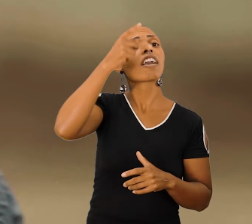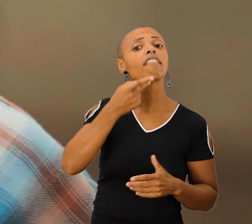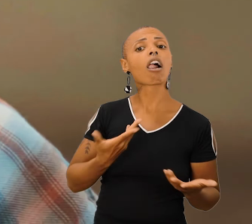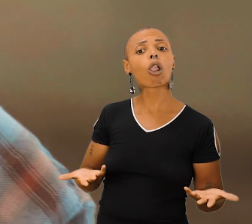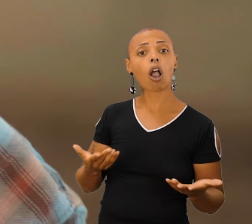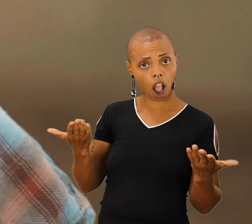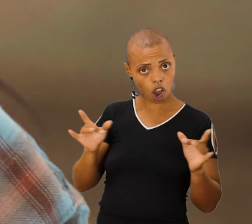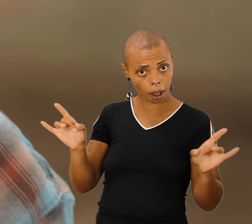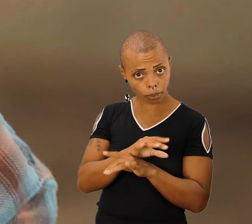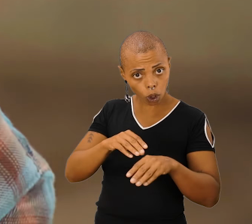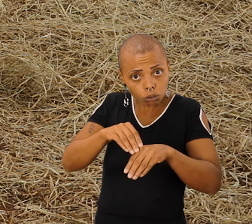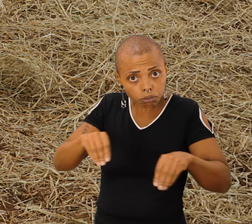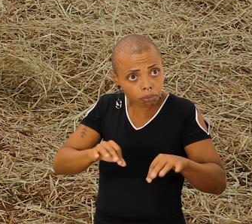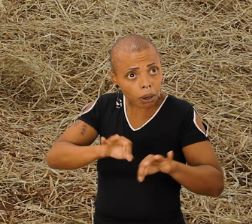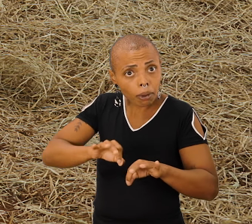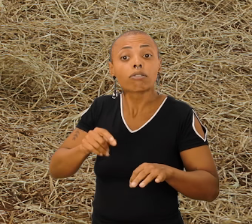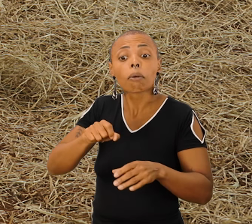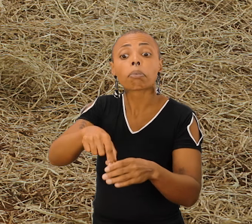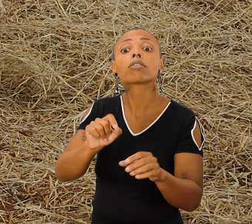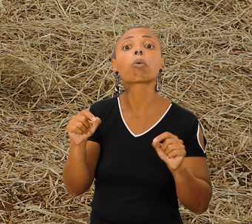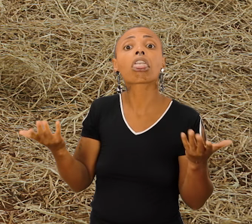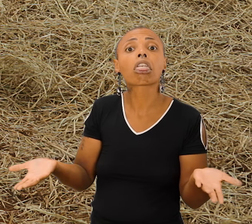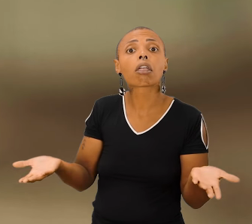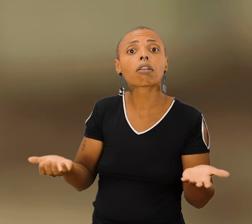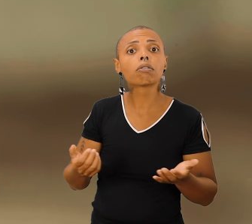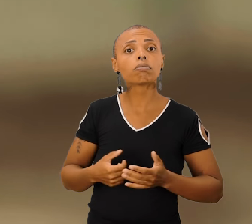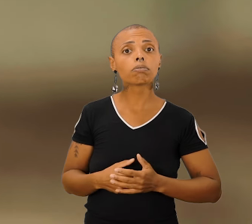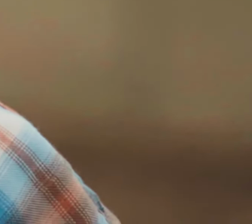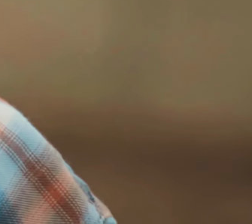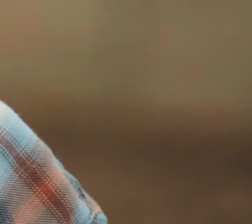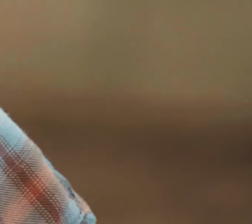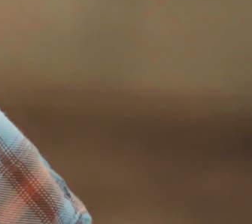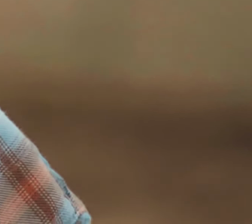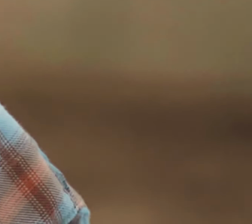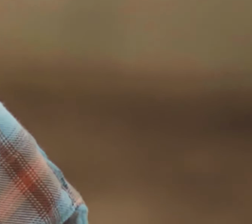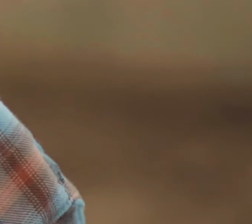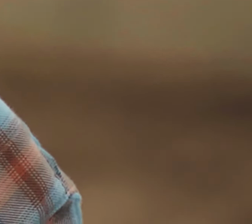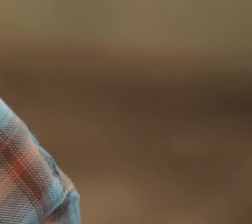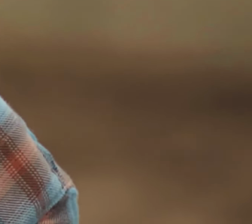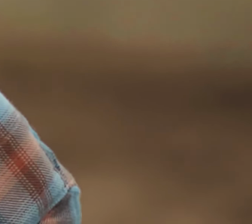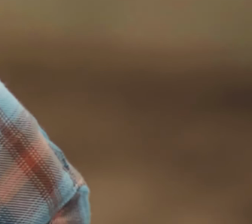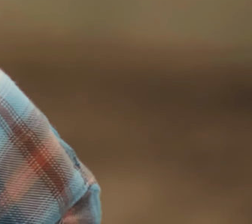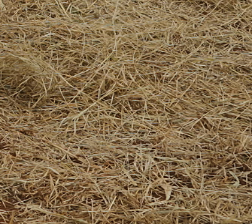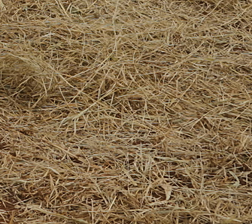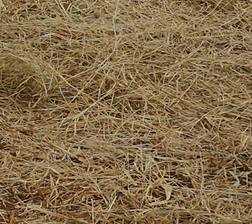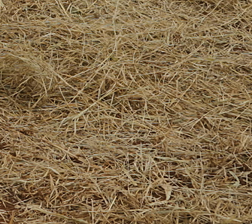E outra, agora que a gente preparou o solo, o que a gente vai plantar? Instrumental